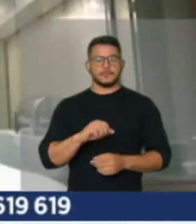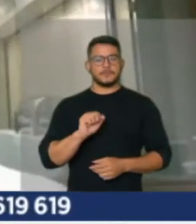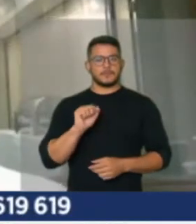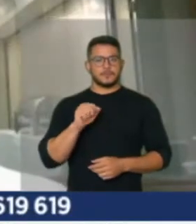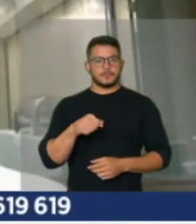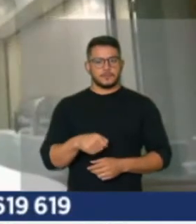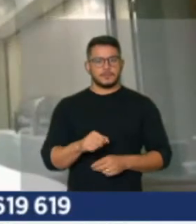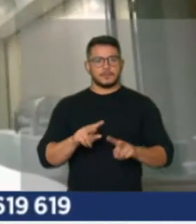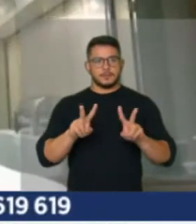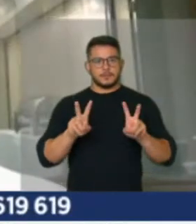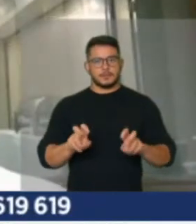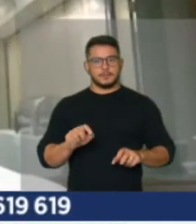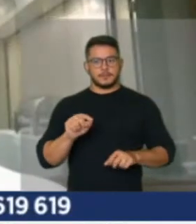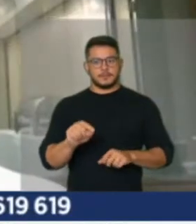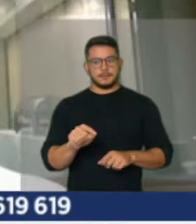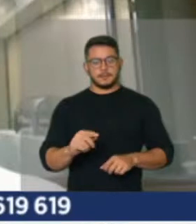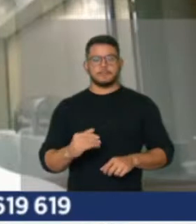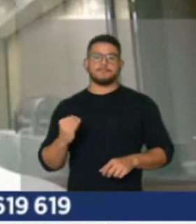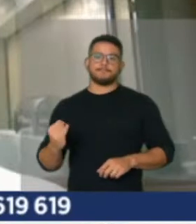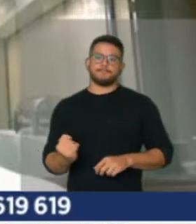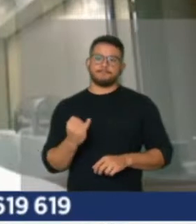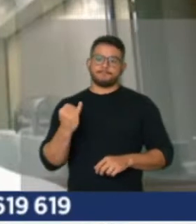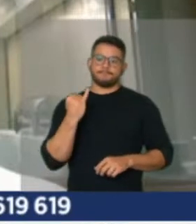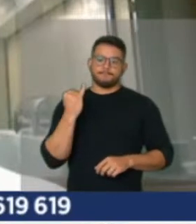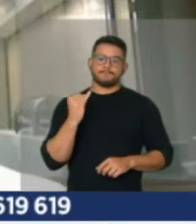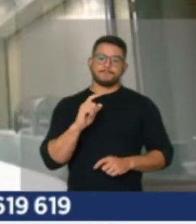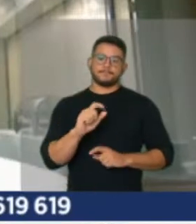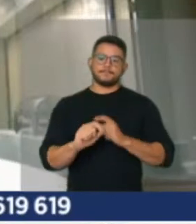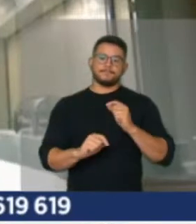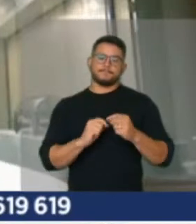TERMOS A RESPONSABILIDADE DE CADA VEZ MAIS POTENCIALIZARMOS AS AÇÕES QUE SÃO EXECUTADAS